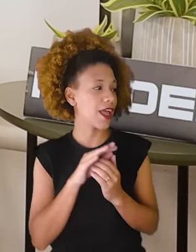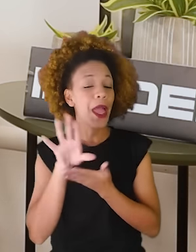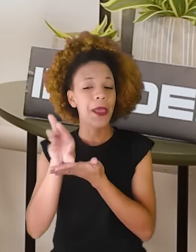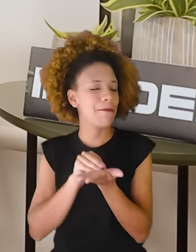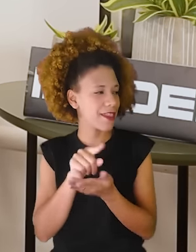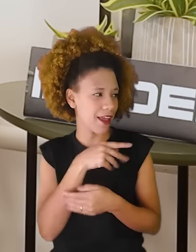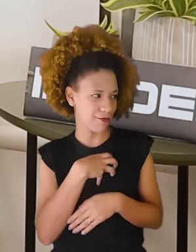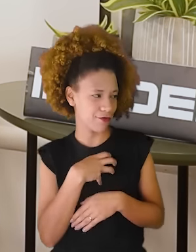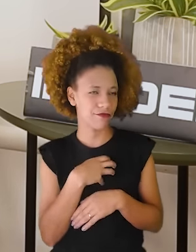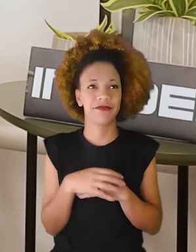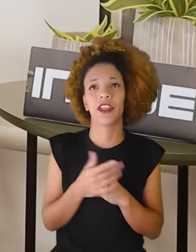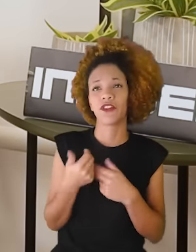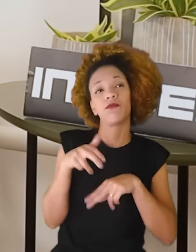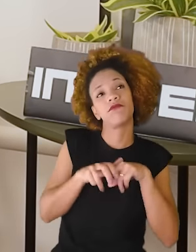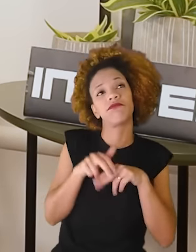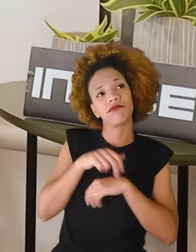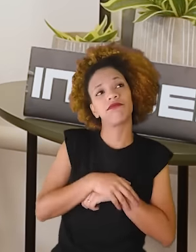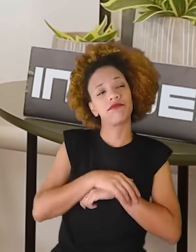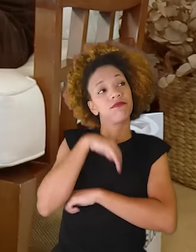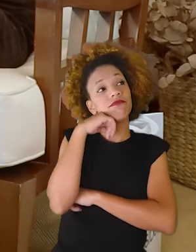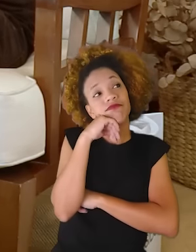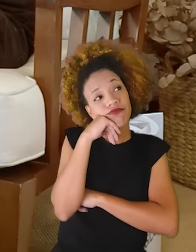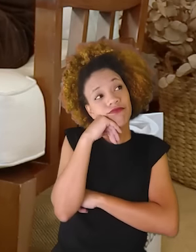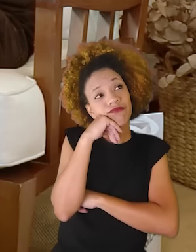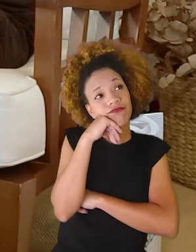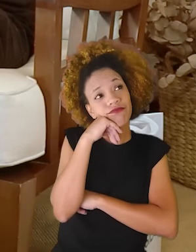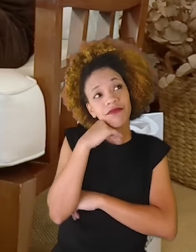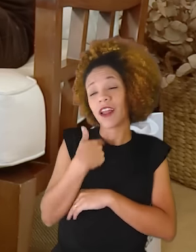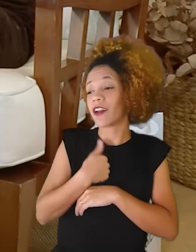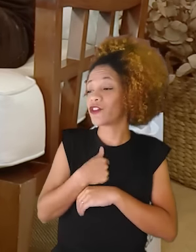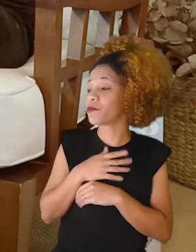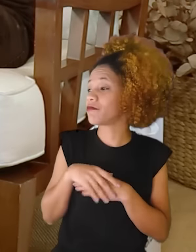estaria como aqui esse aqui uma cadeirinha do seu lado aqui eu entrevistando você resenhando